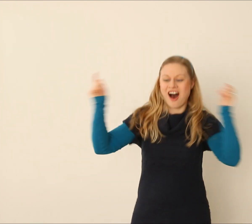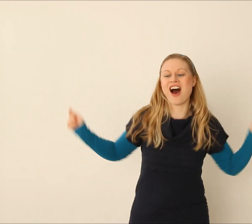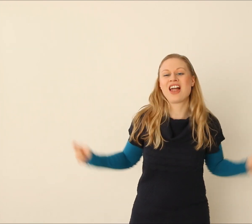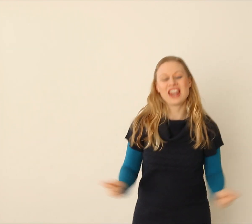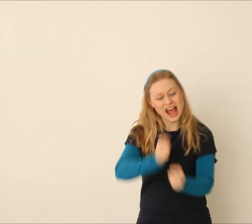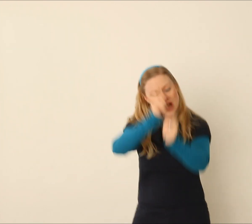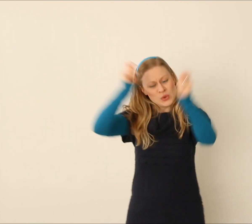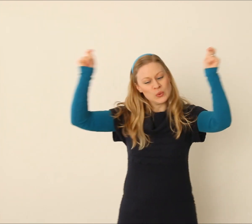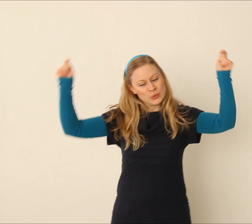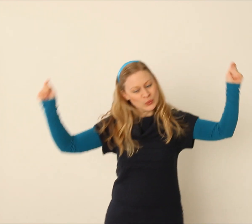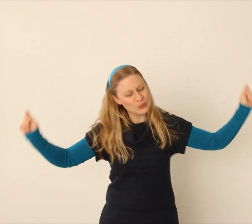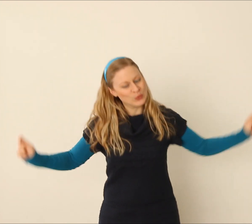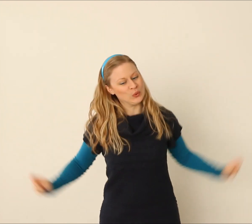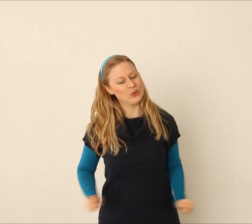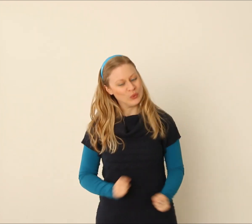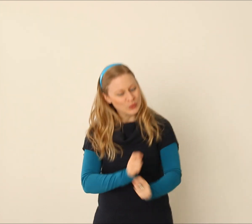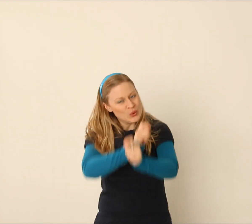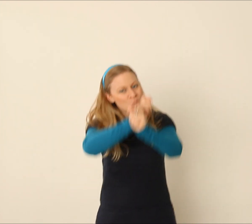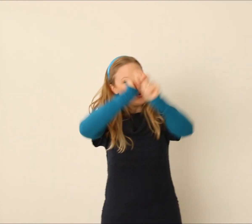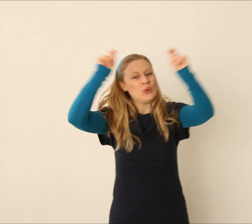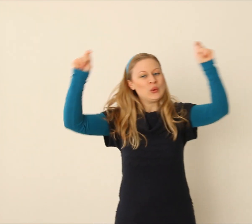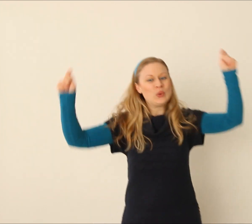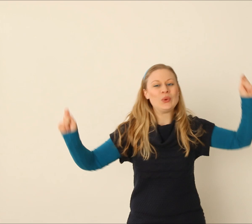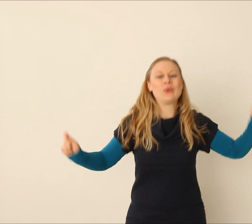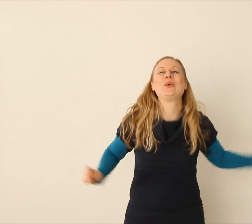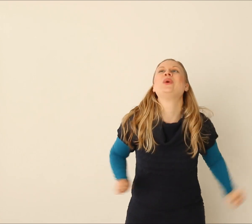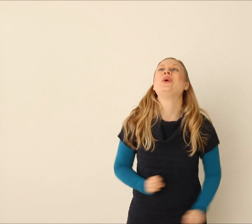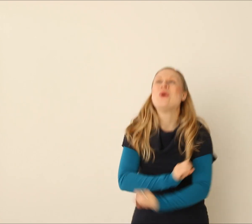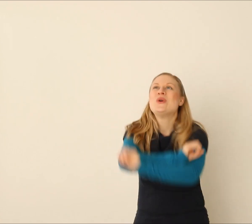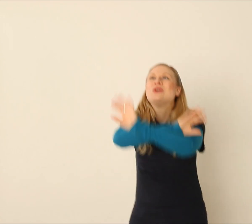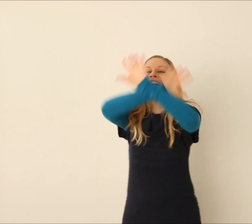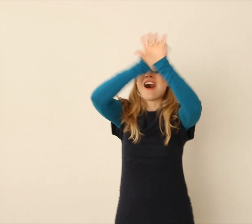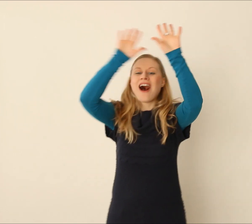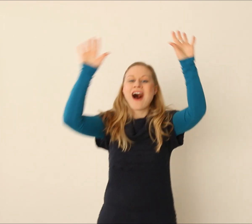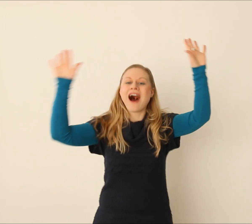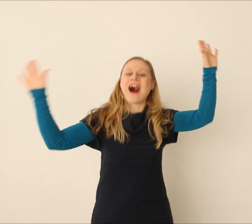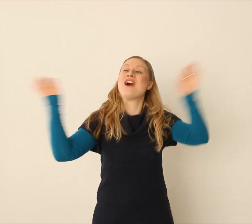Halleluja!